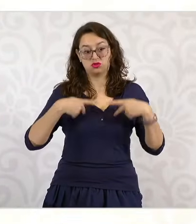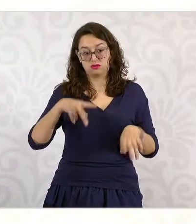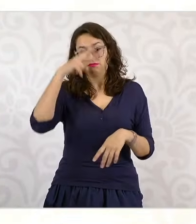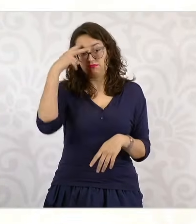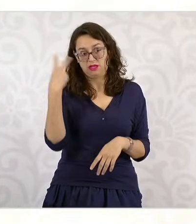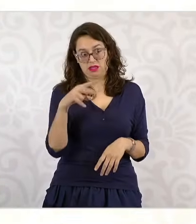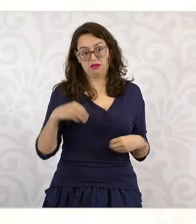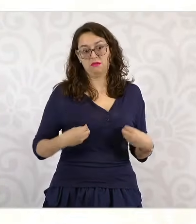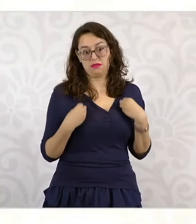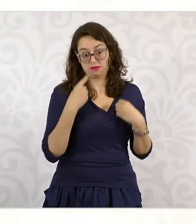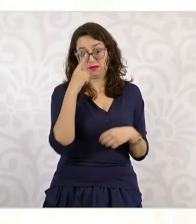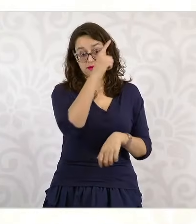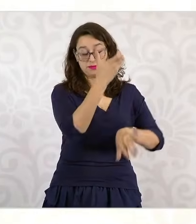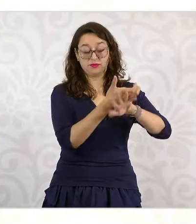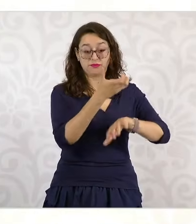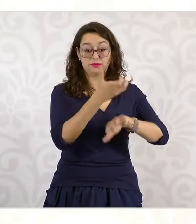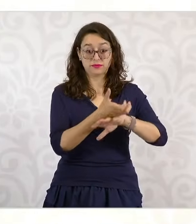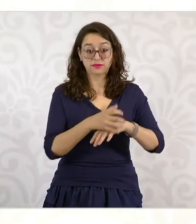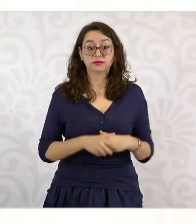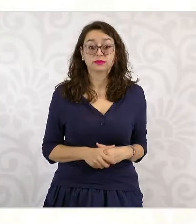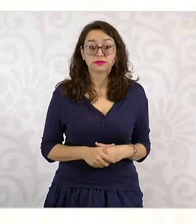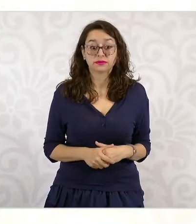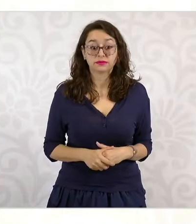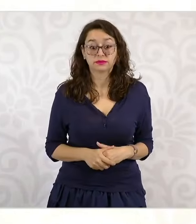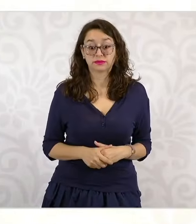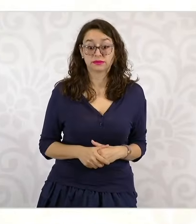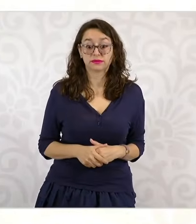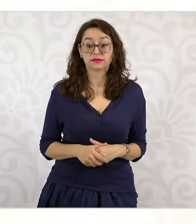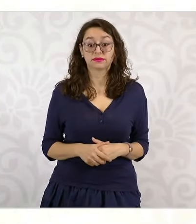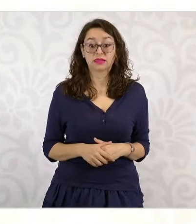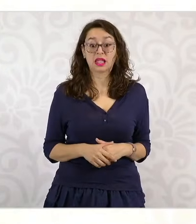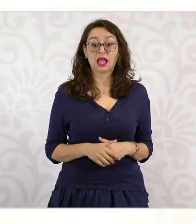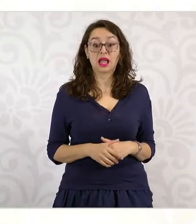sumamente importante porque van a ver ustedes las contribuciones económicas y como dice mi hermano